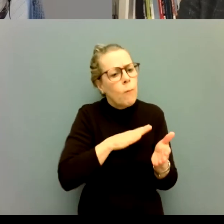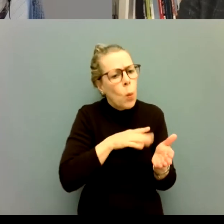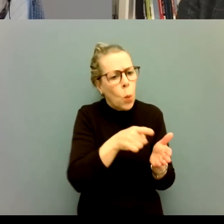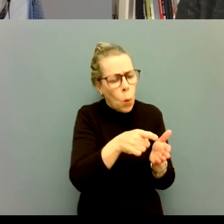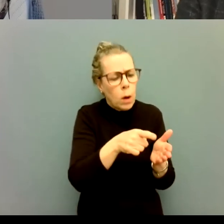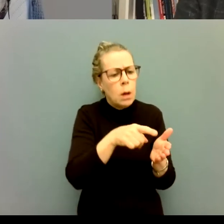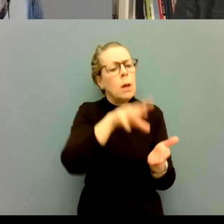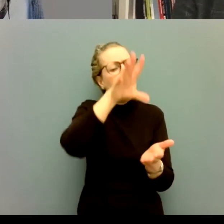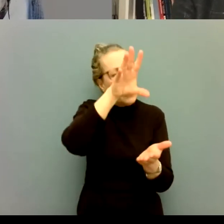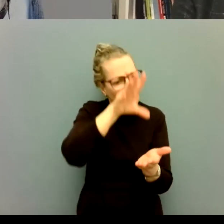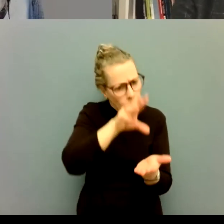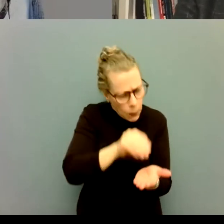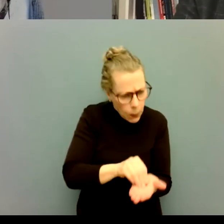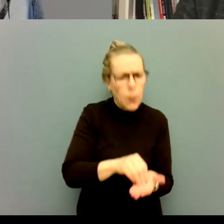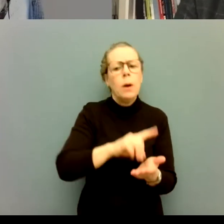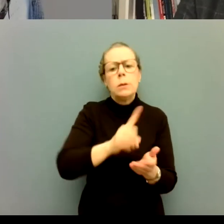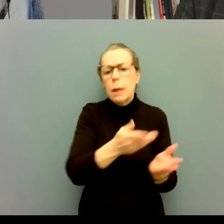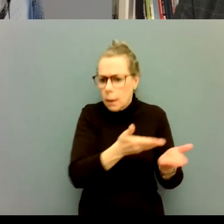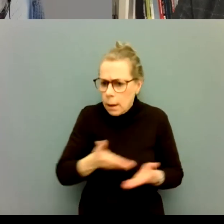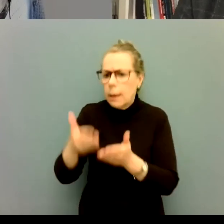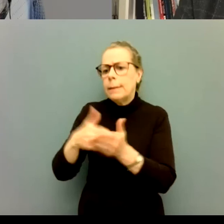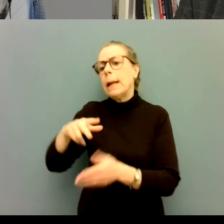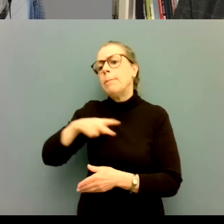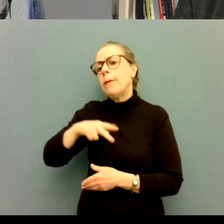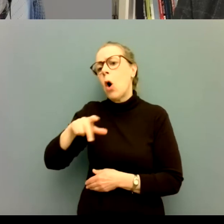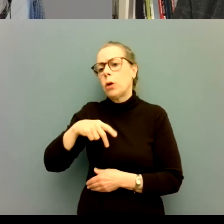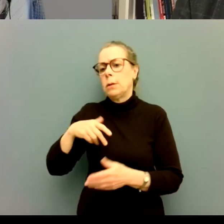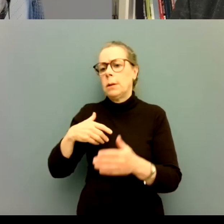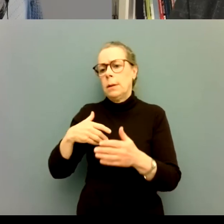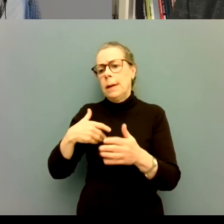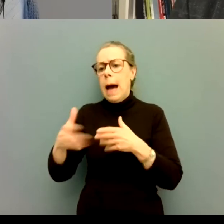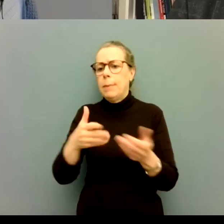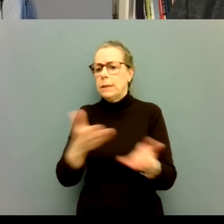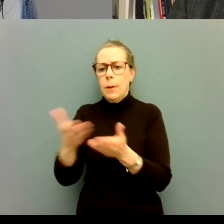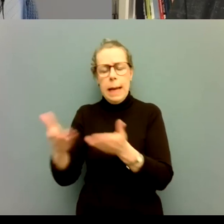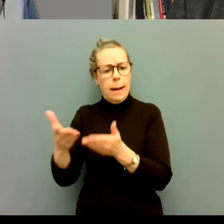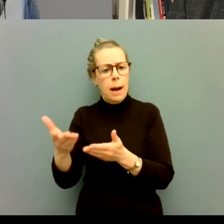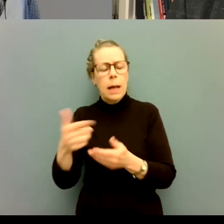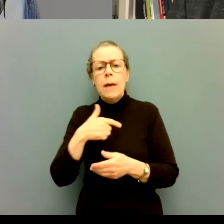för särskilda behov, för att sen lämna till en privat arbetsförmedlare.